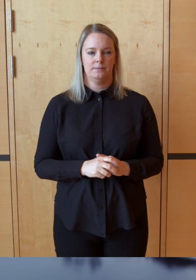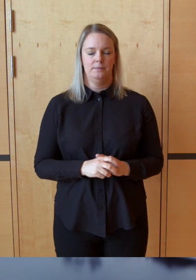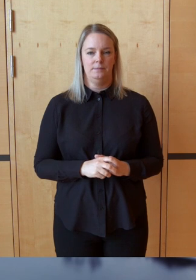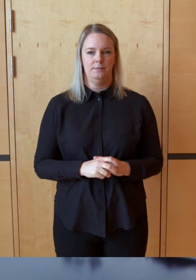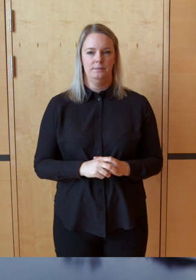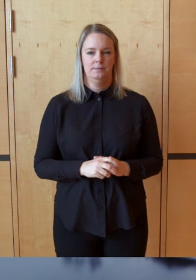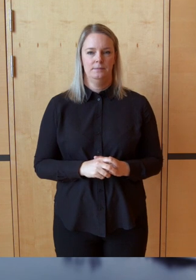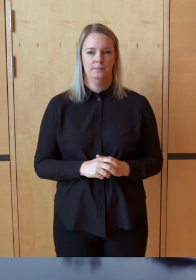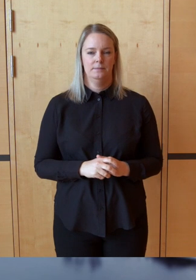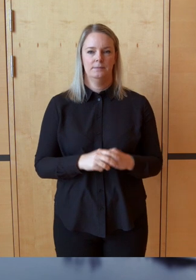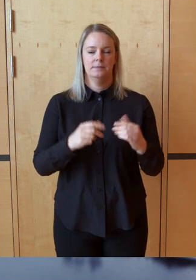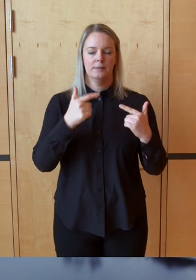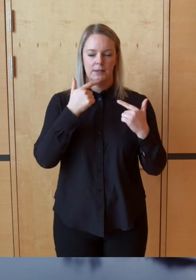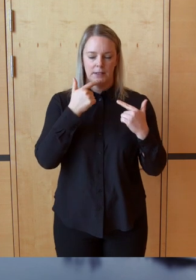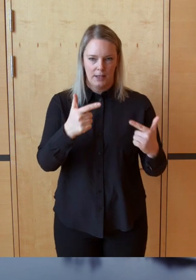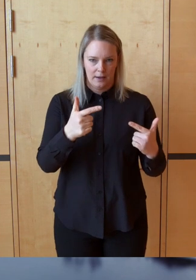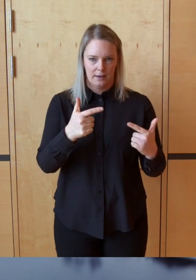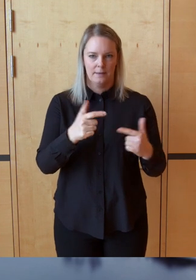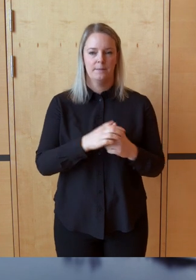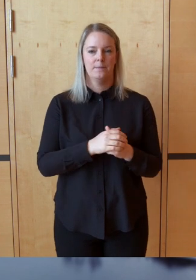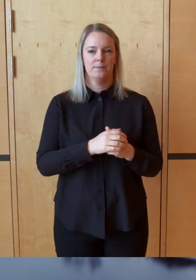Tack för ordet kommunfullmäktige och åhörare